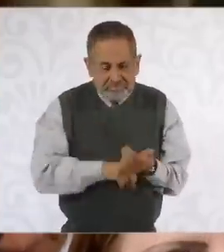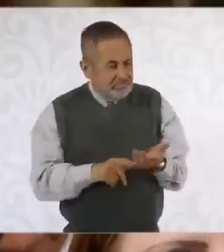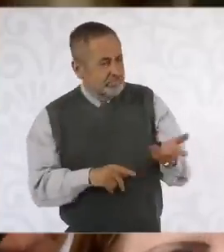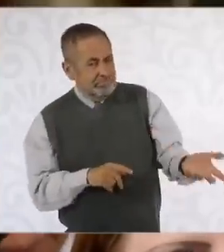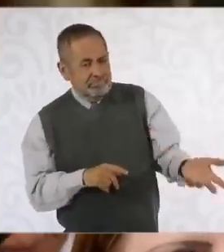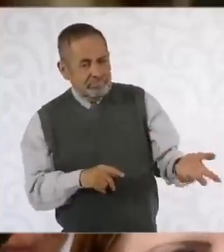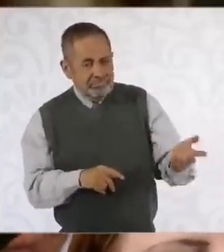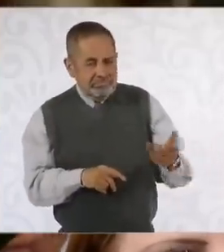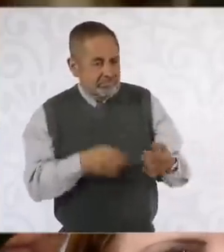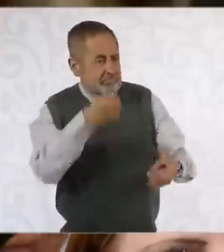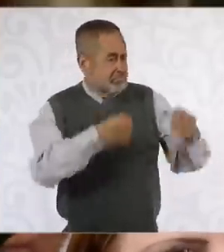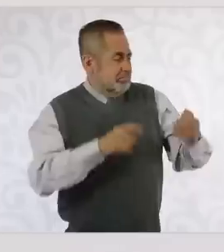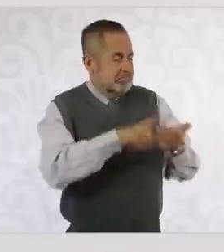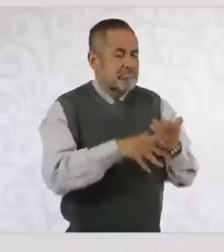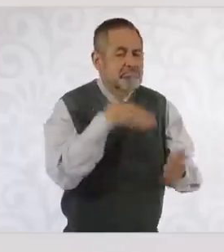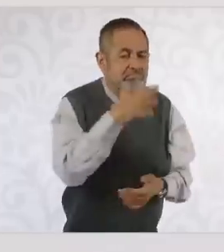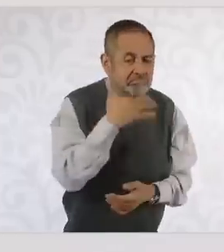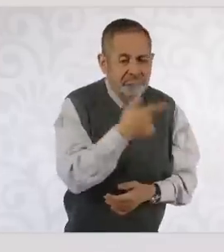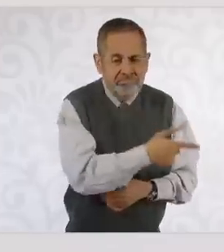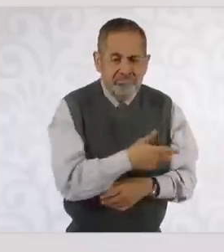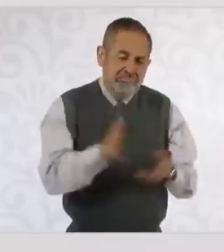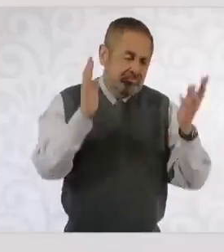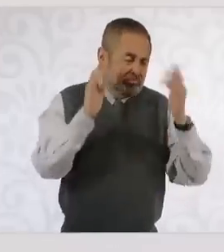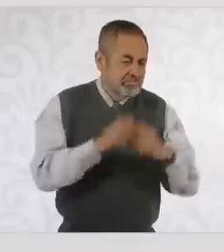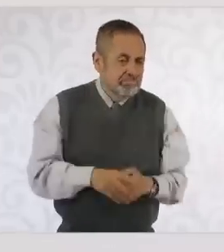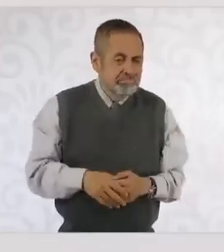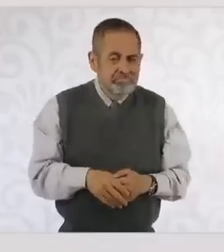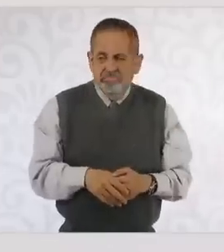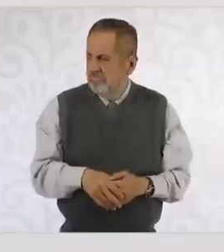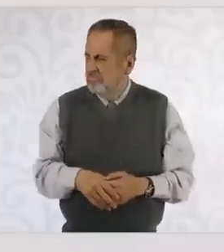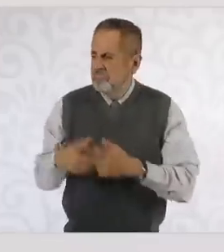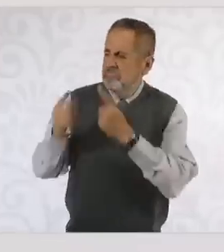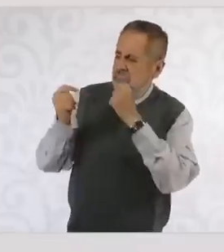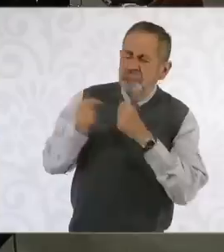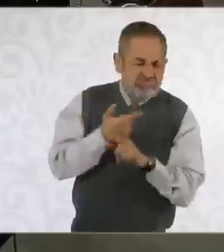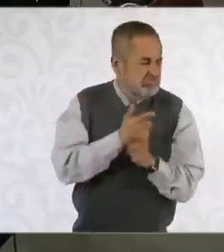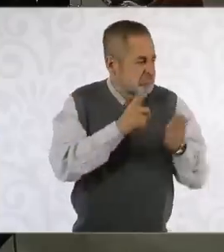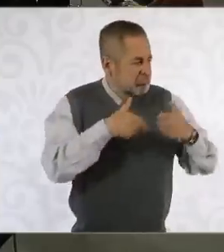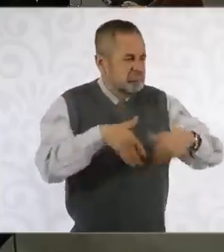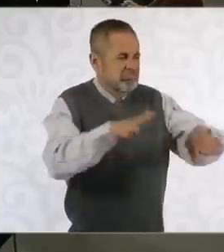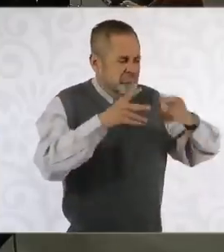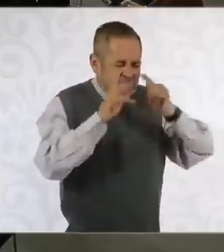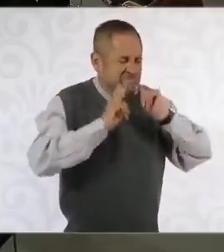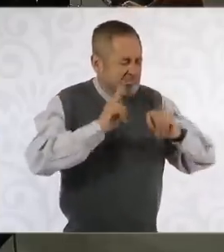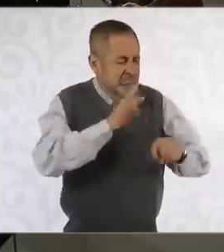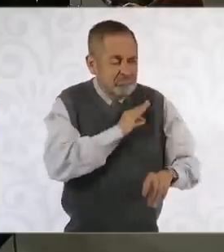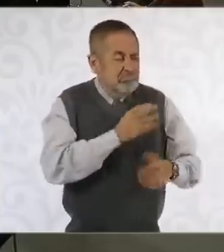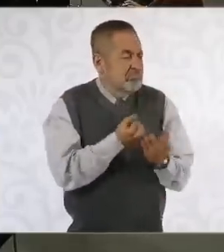los jueces corruptos que digan Pues voy a liberar vamos a liberar todo lo que podamos a sacarle Al